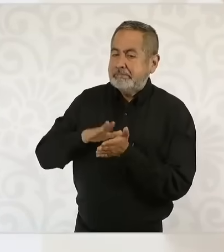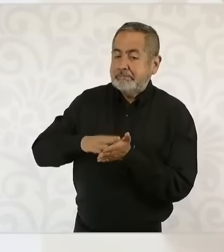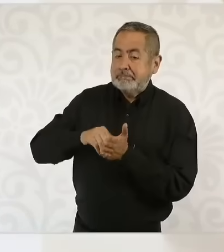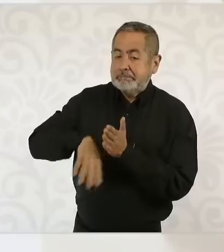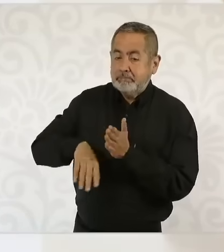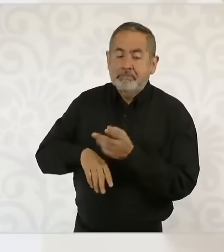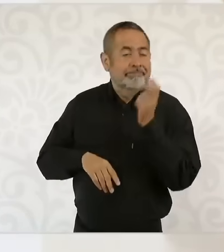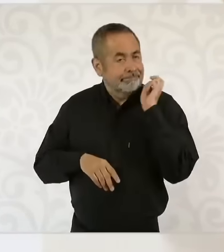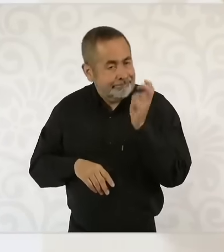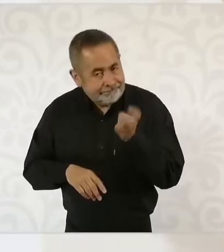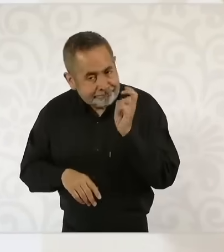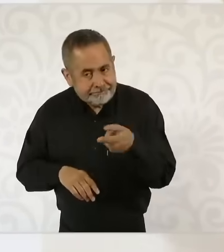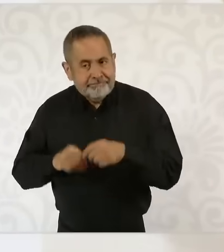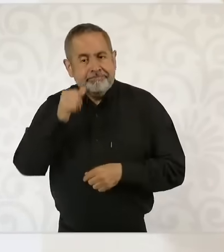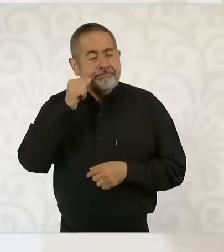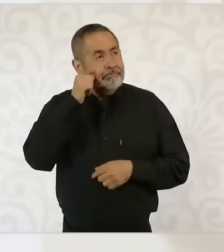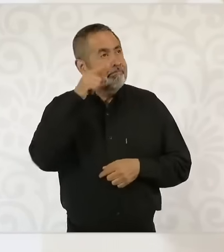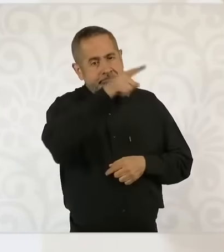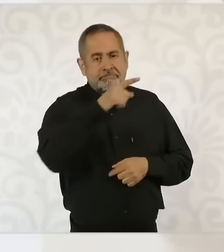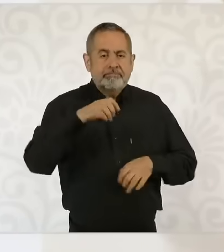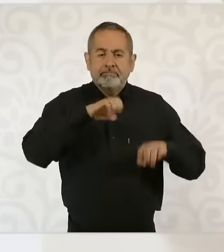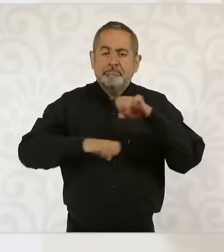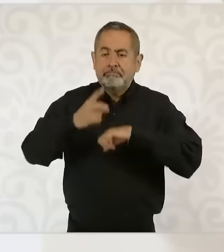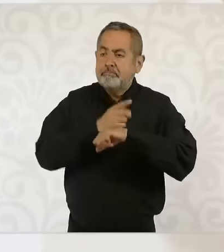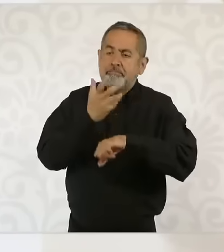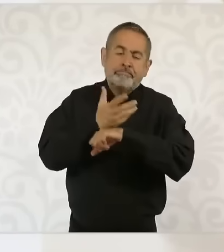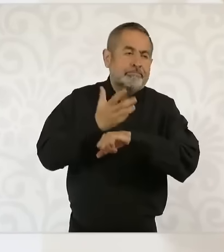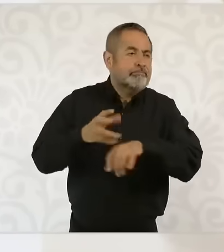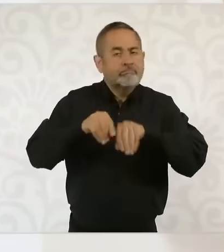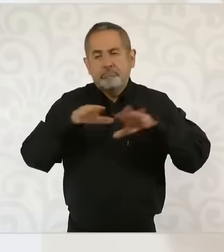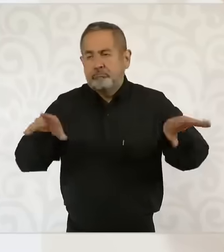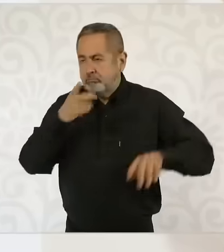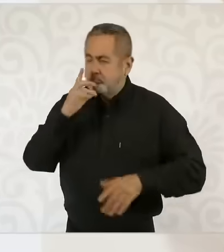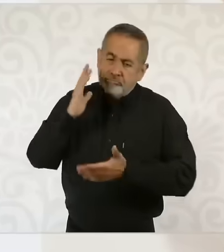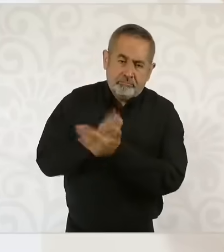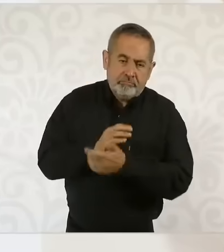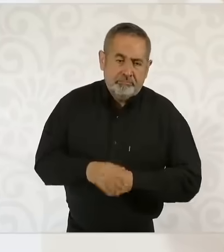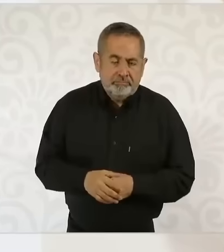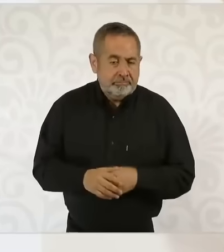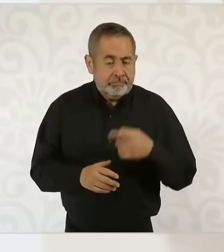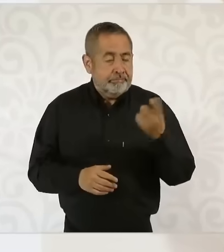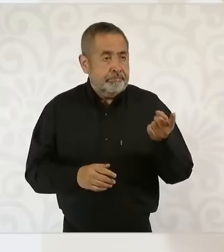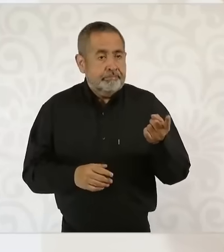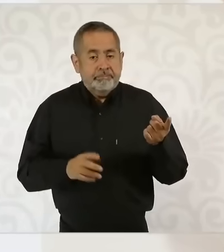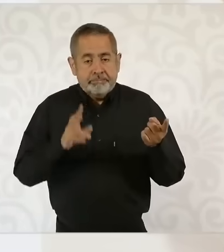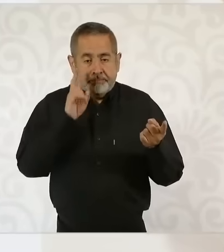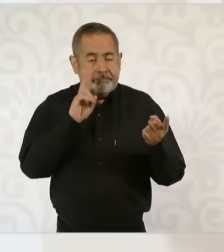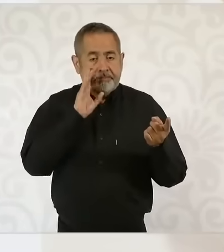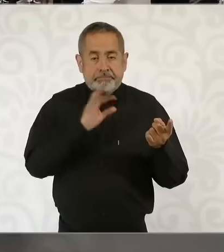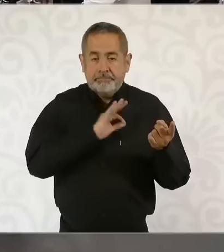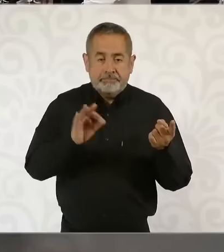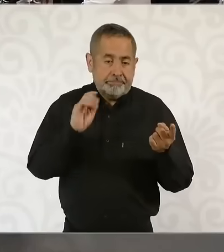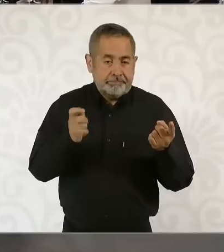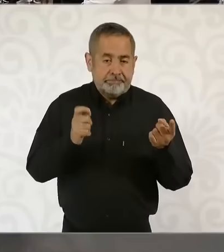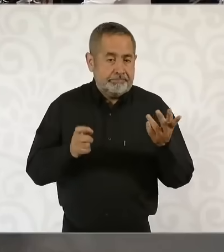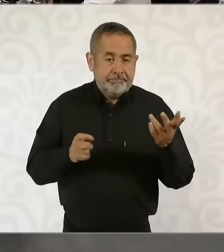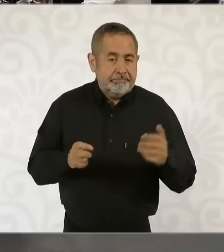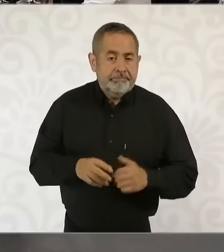que ayer salió en la embajada de Estados Unidos, pero incluso ellos lo ponen más porque puede ser